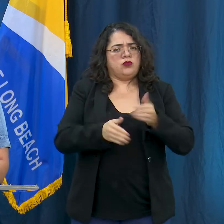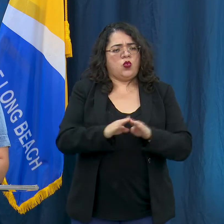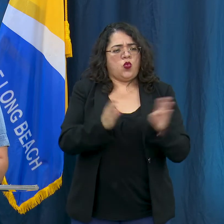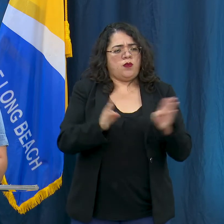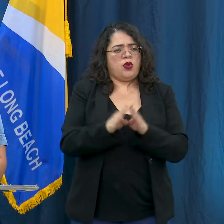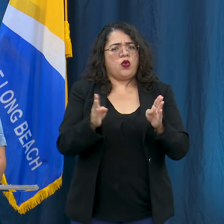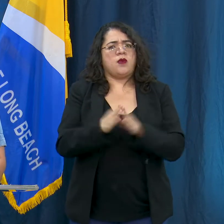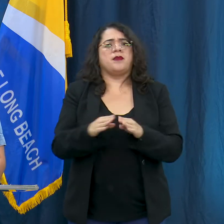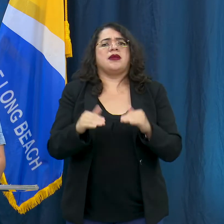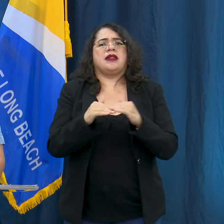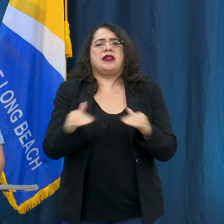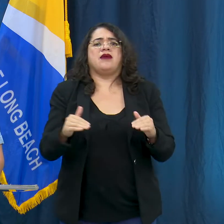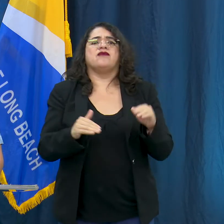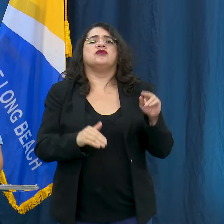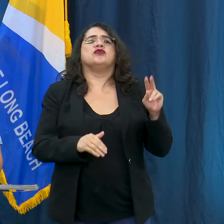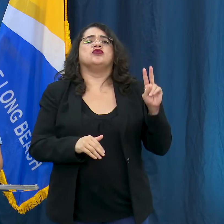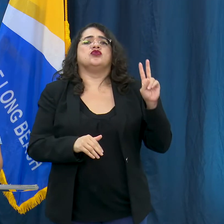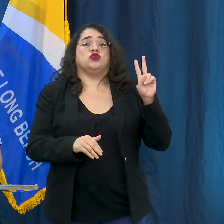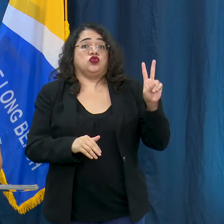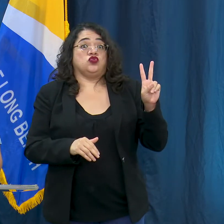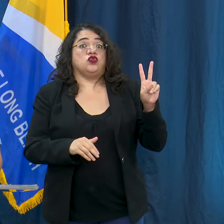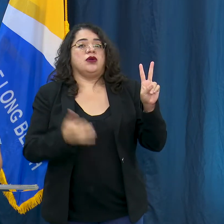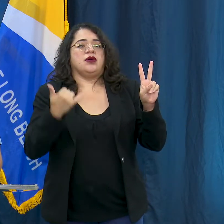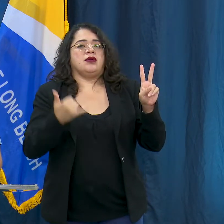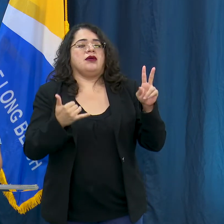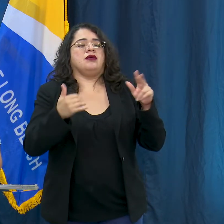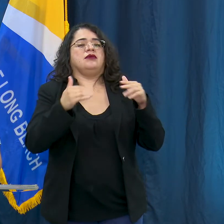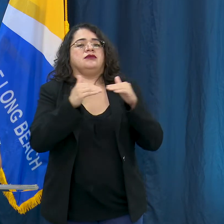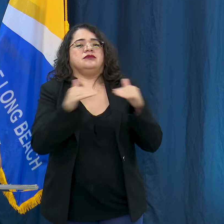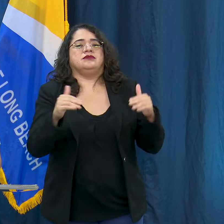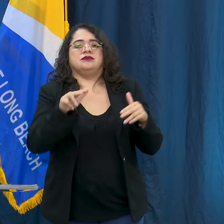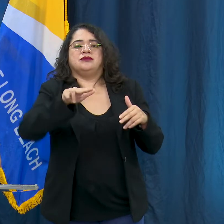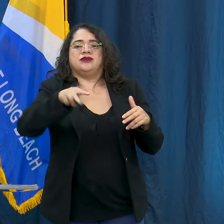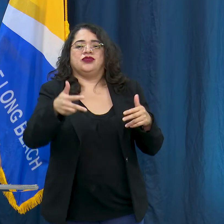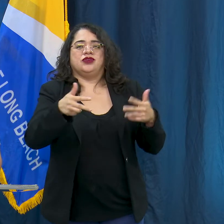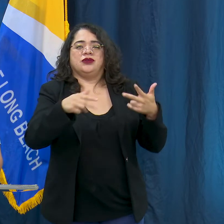comenzará entrar a la etapa a litter sara tapa tanto loaf isseul de